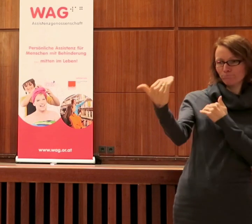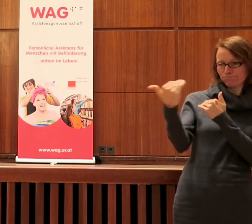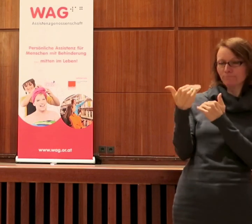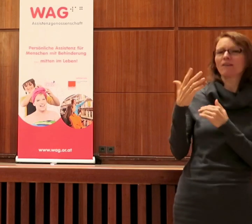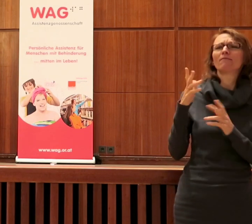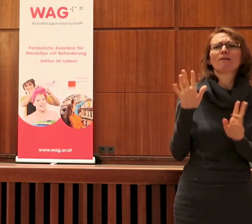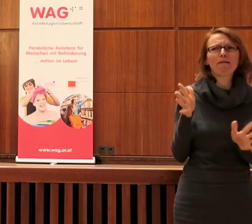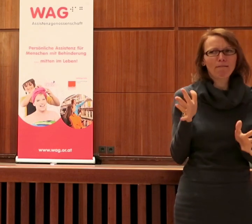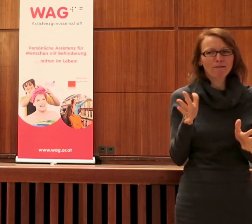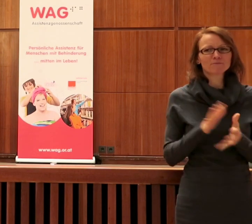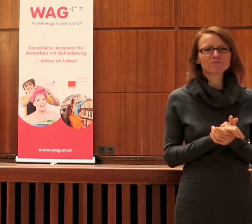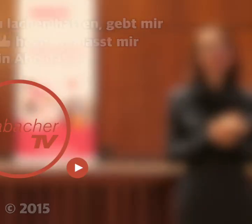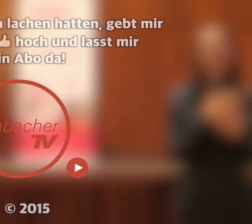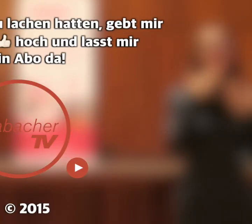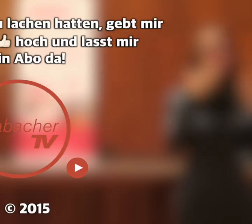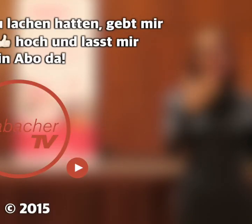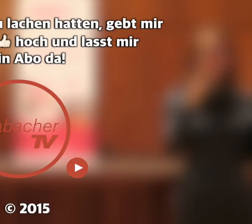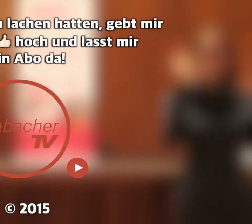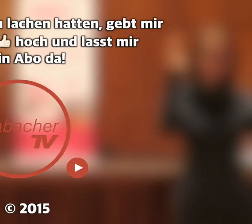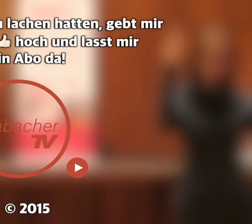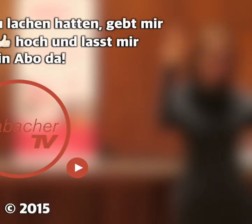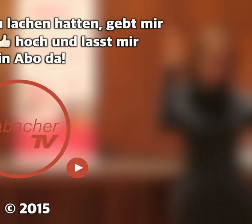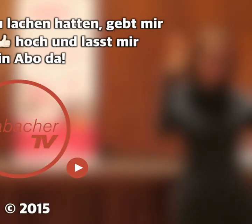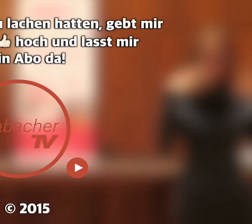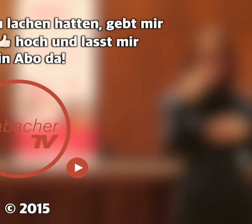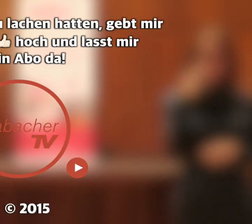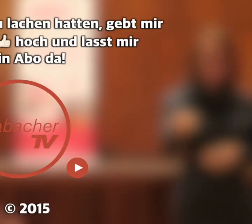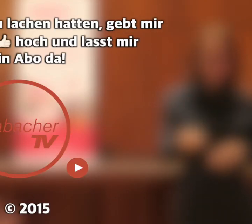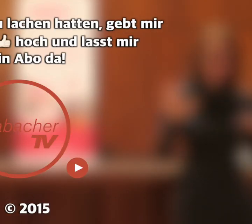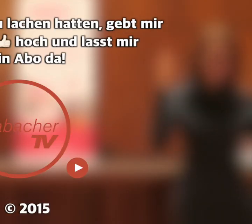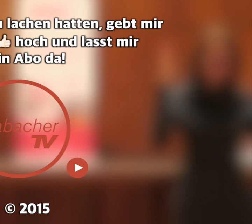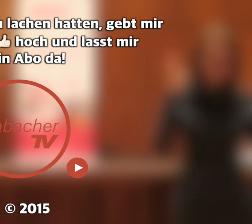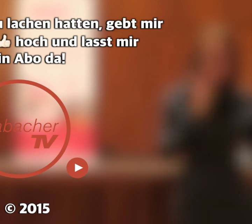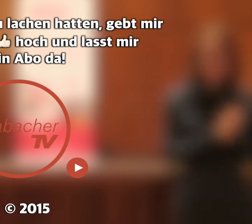Danke und auf Wiedersehen. [Applaus]